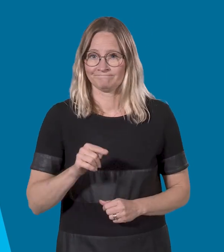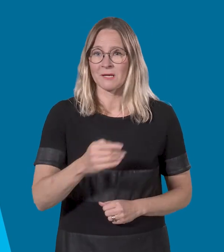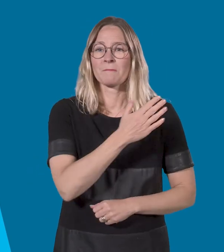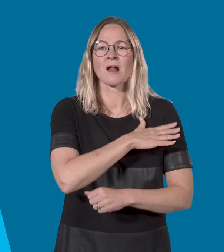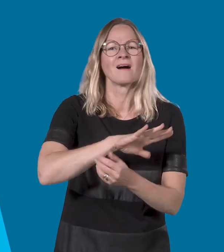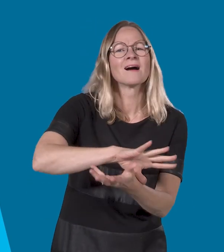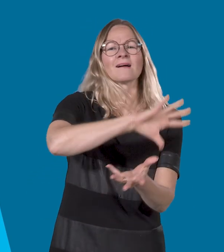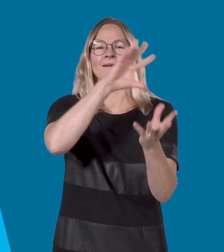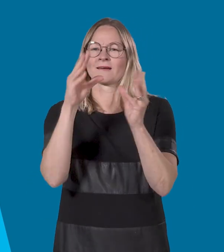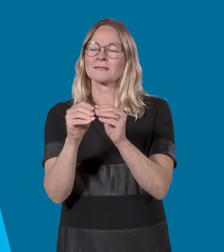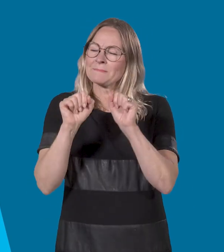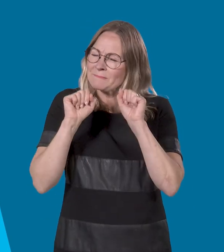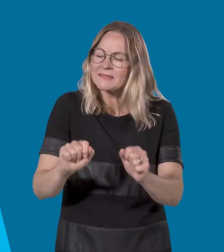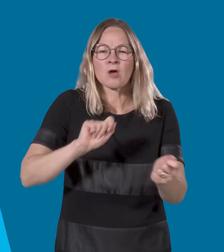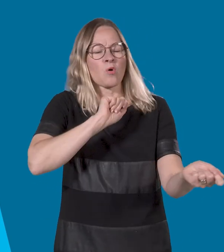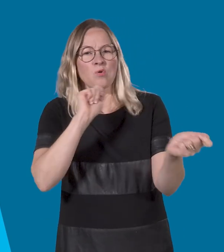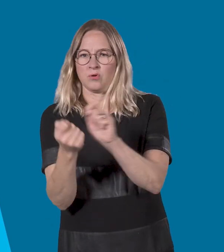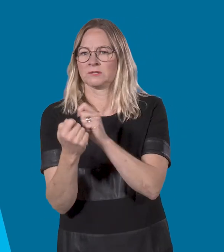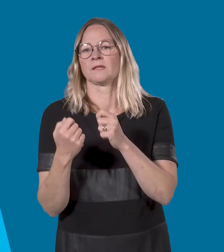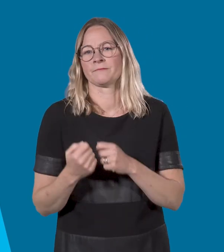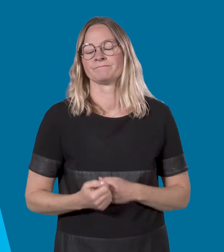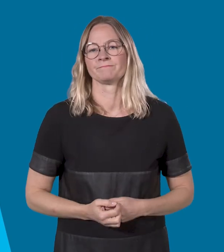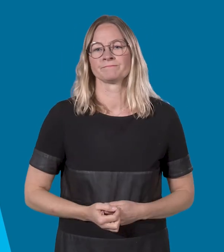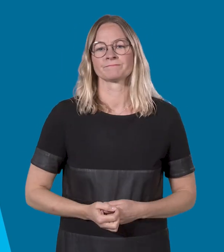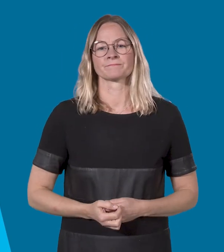Palvelukokonaisuus tulee nyt uudistaa.